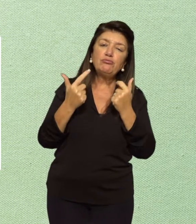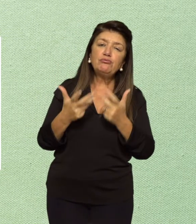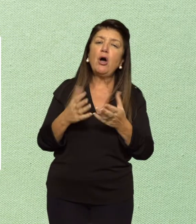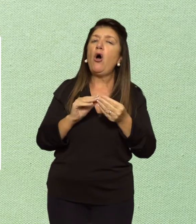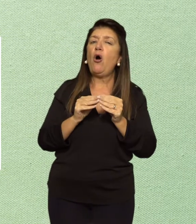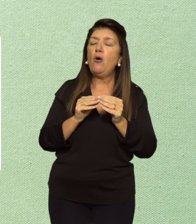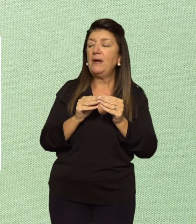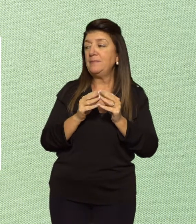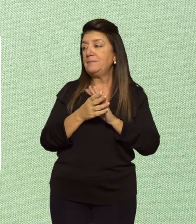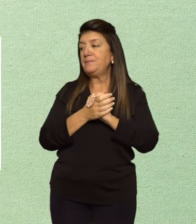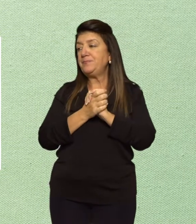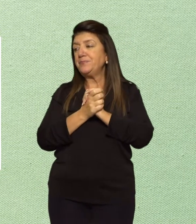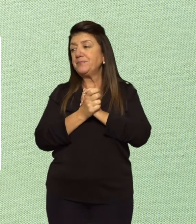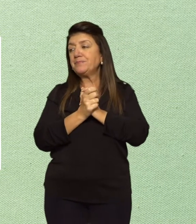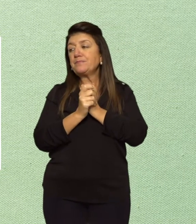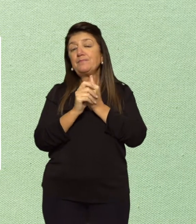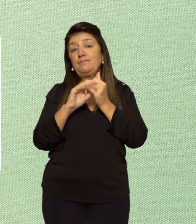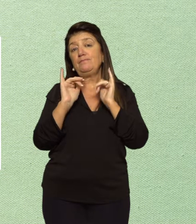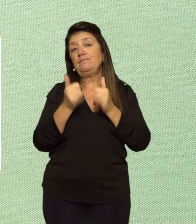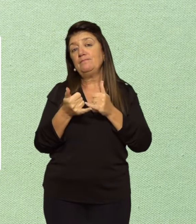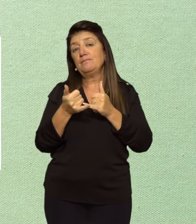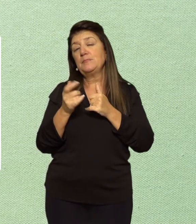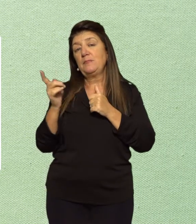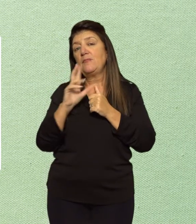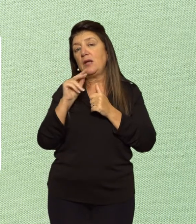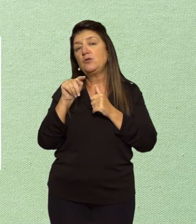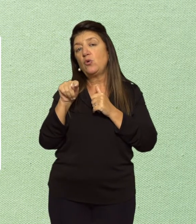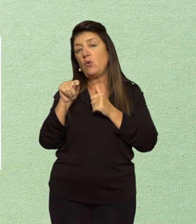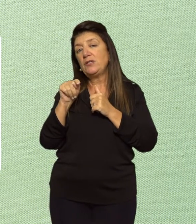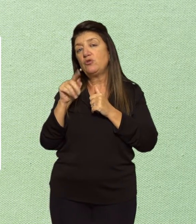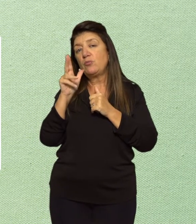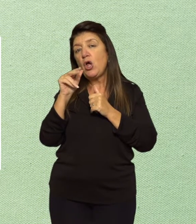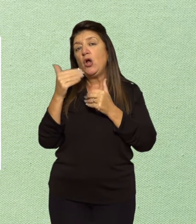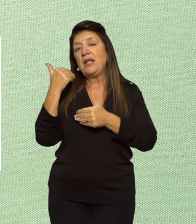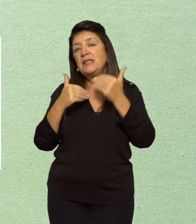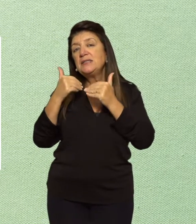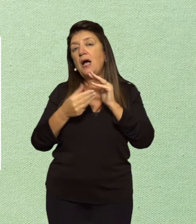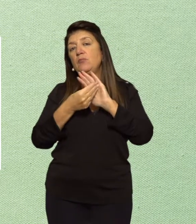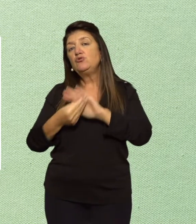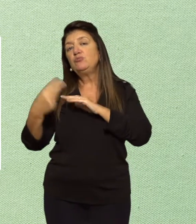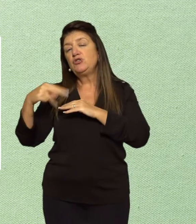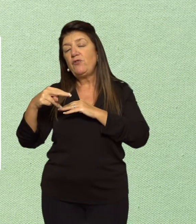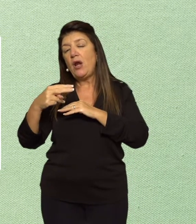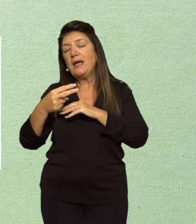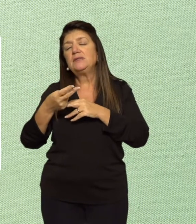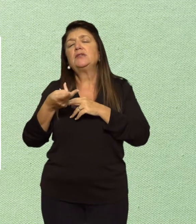si come dicevi tu è un fenomeno ancora più sommerso, questo è dovuto a moltissimi motivi